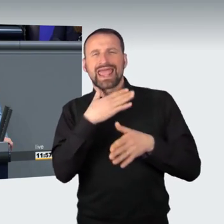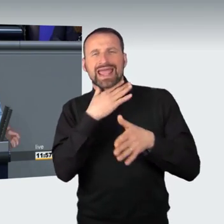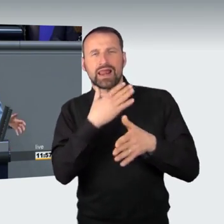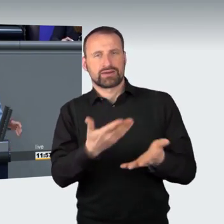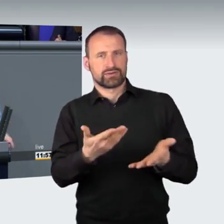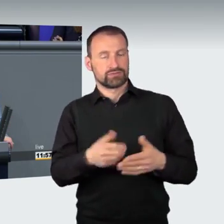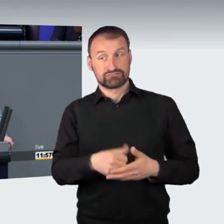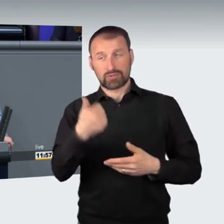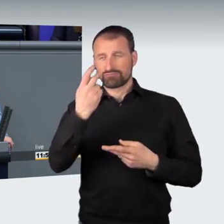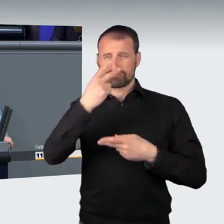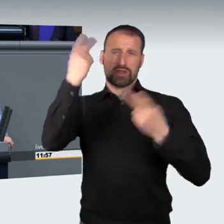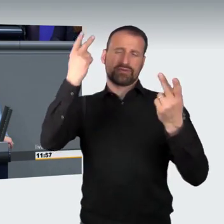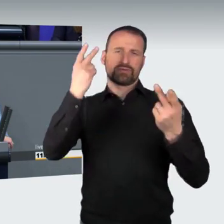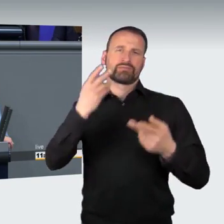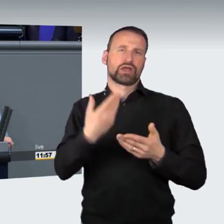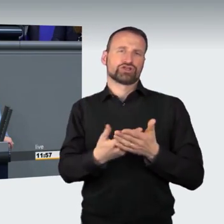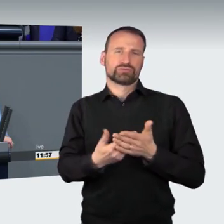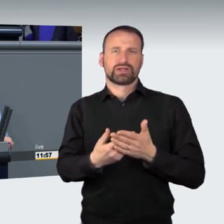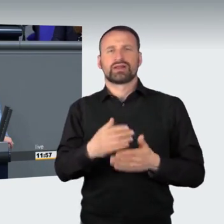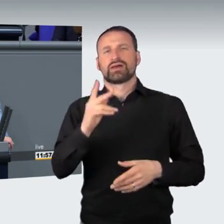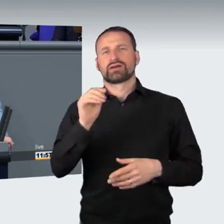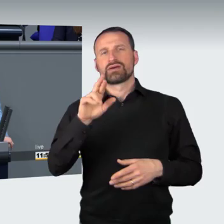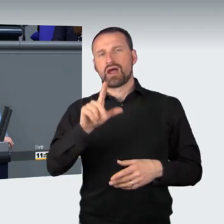ist der Fall des Karl-Heinz Gerigk aus Köln, genannt Kalle.